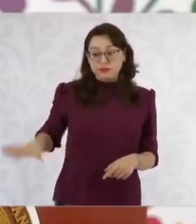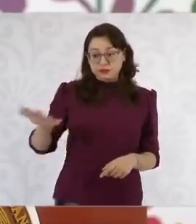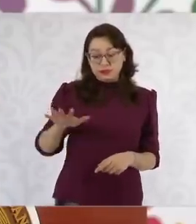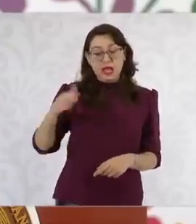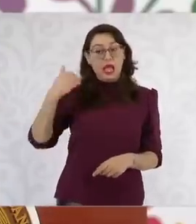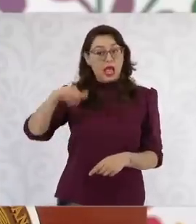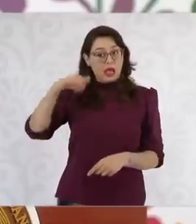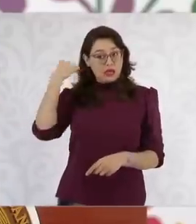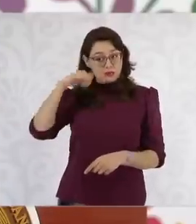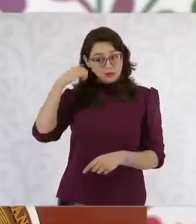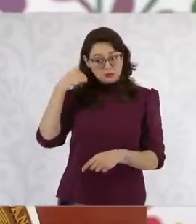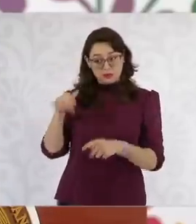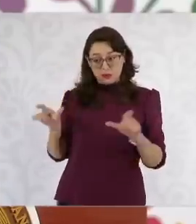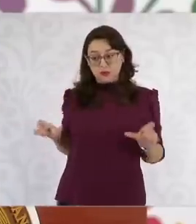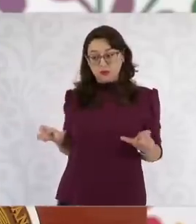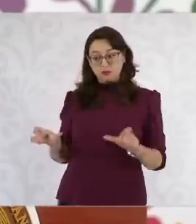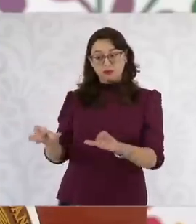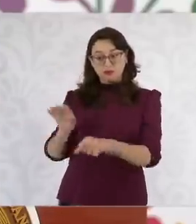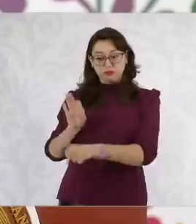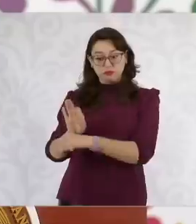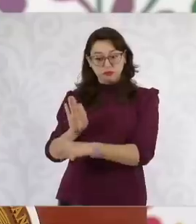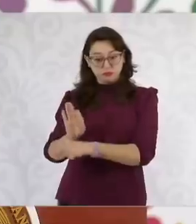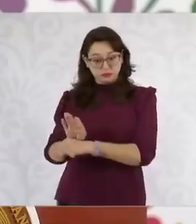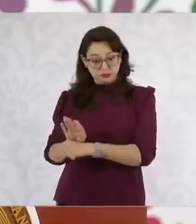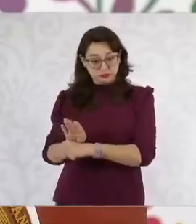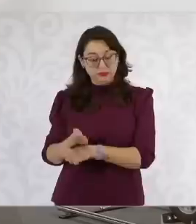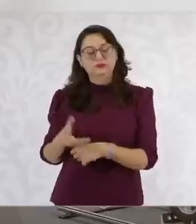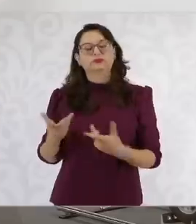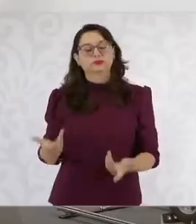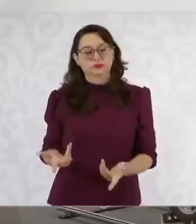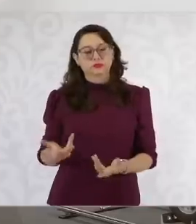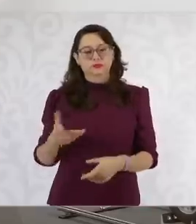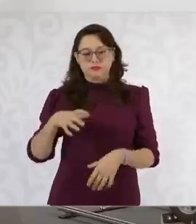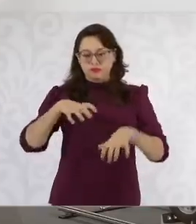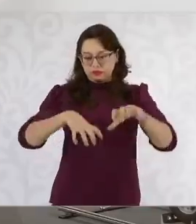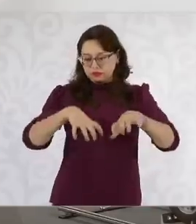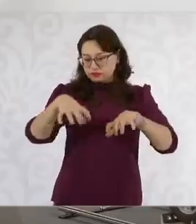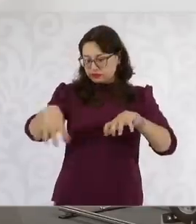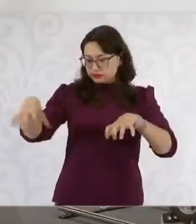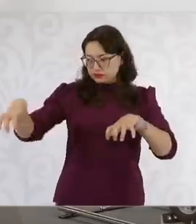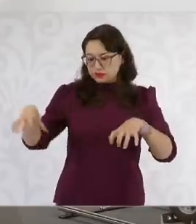la presidenta Claudia sh se homolog el modelo de operación de sectores y cuadrantes se efectuaron